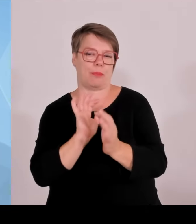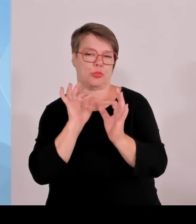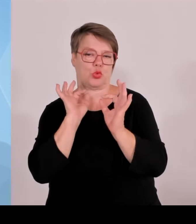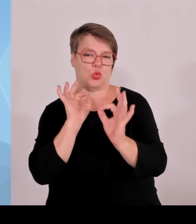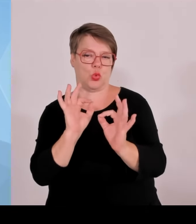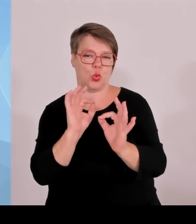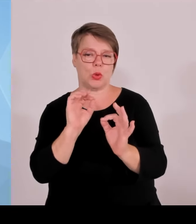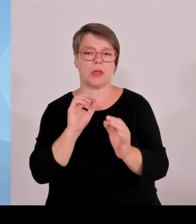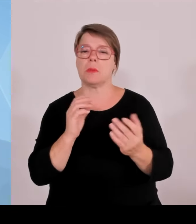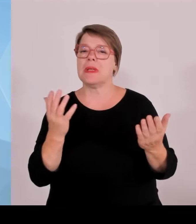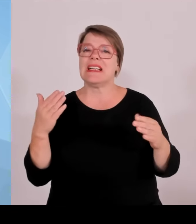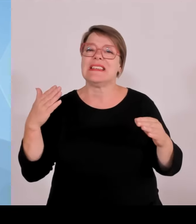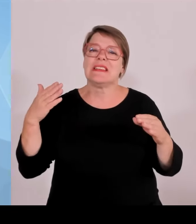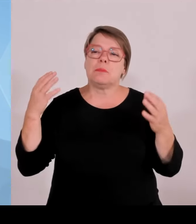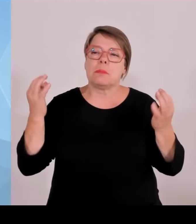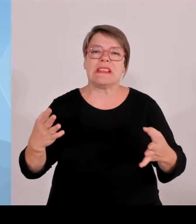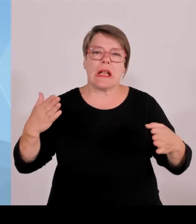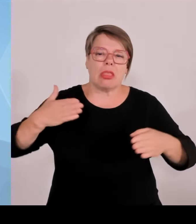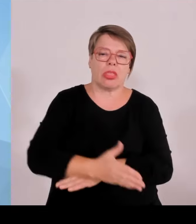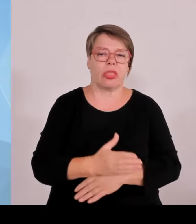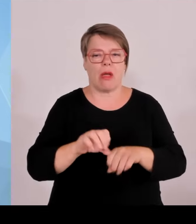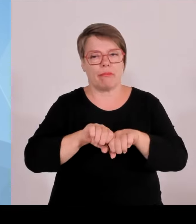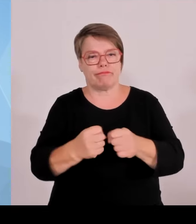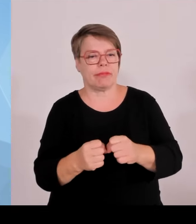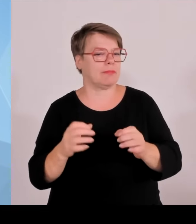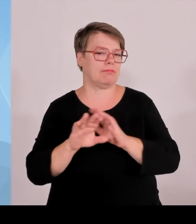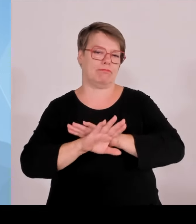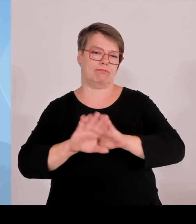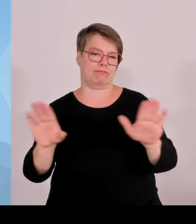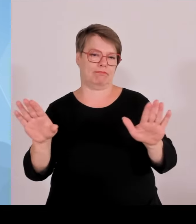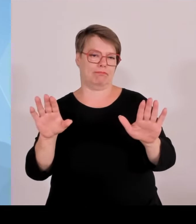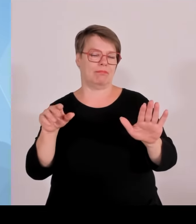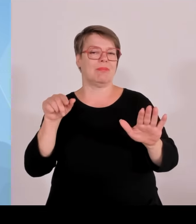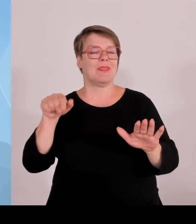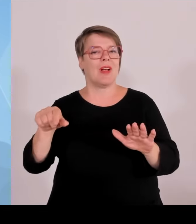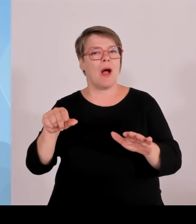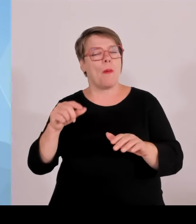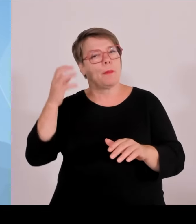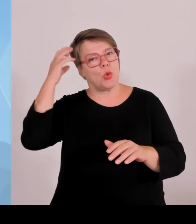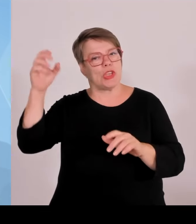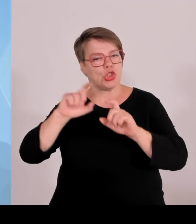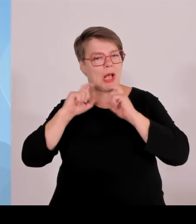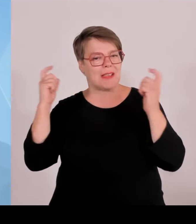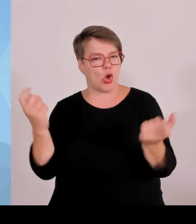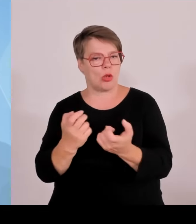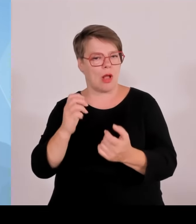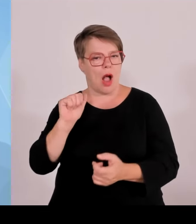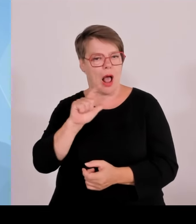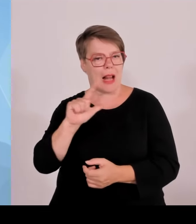Und die Team-BaseCamps waren ohne besondere Vorfälle. Es wurden im Vorfeld auch Messerverbotszonen eingerichtet,